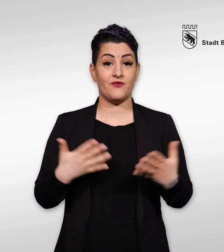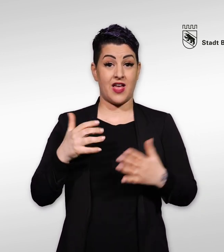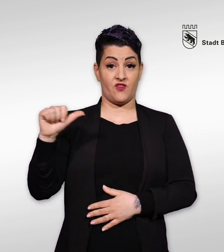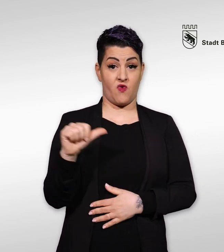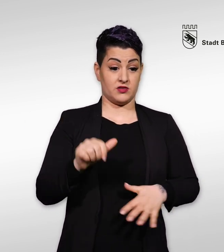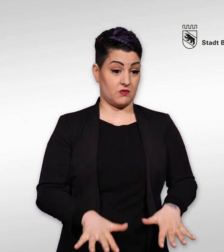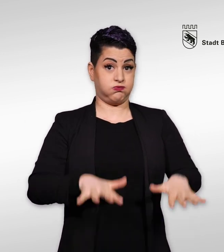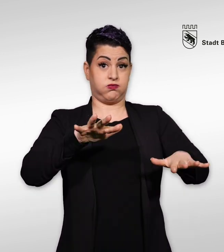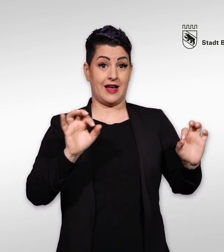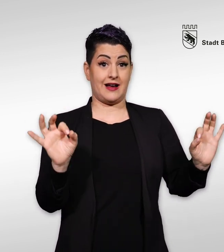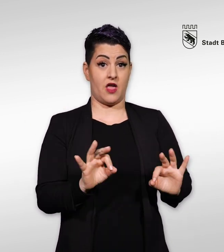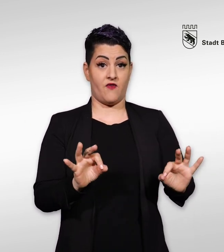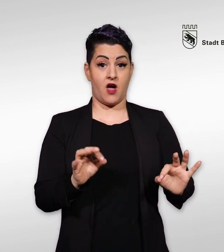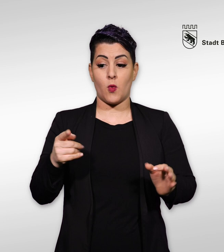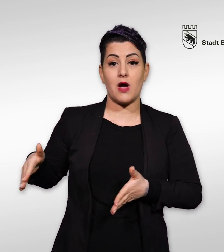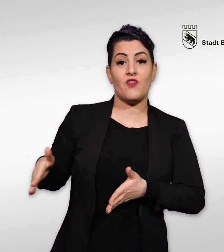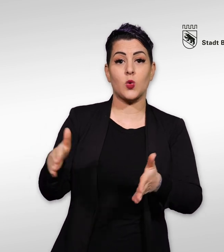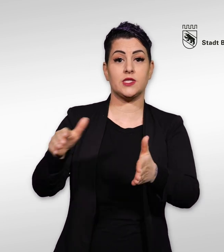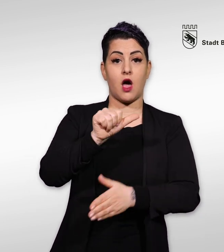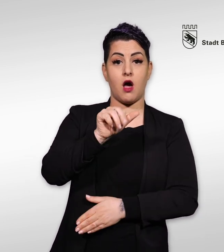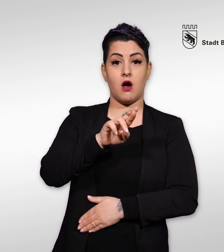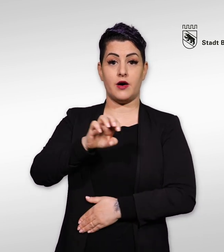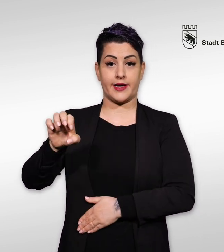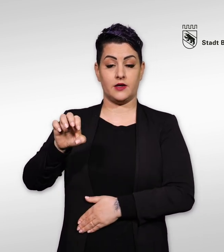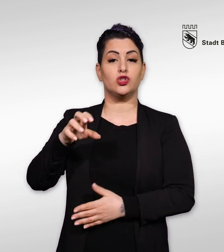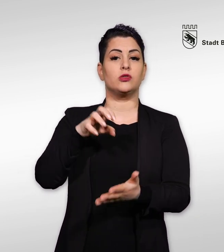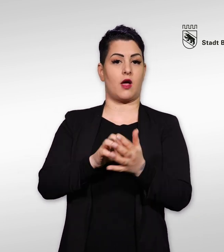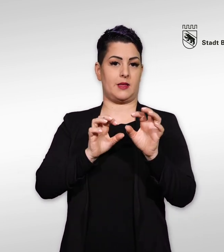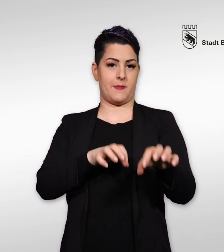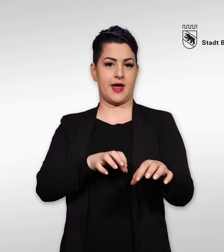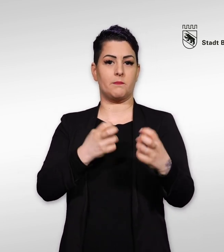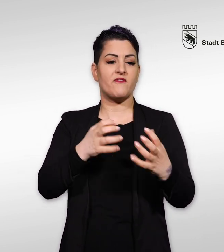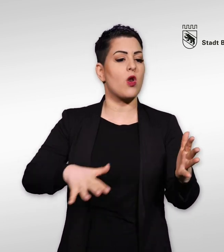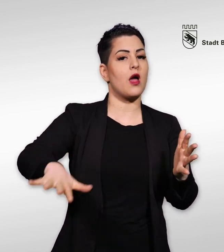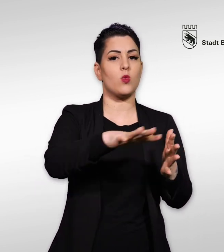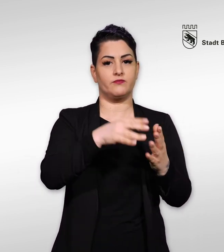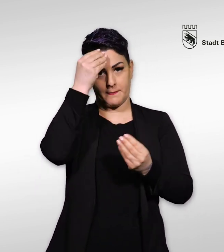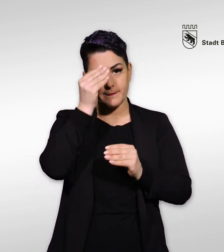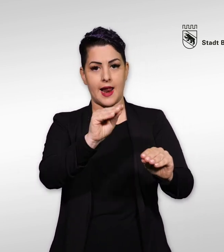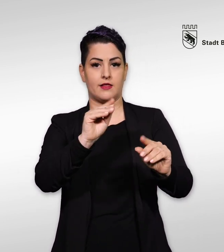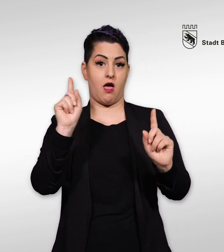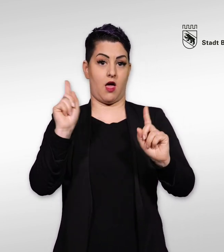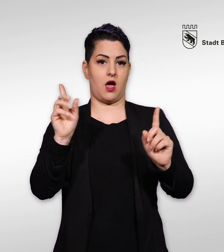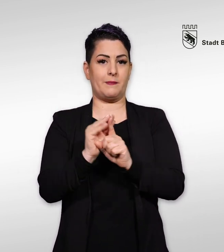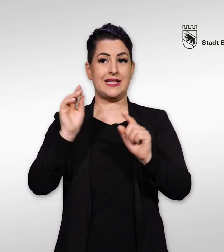Bei Gefahr durch Hochwasser entlang der Aare warnt die Stadt Bern die Bevölkerung mittels lauter Sirenen.